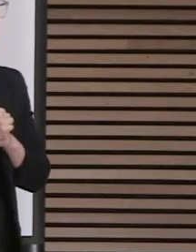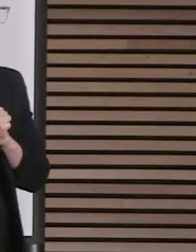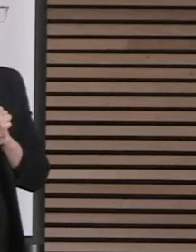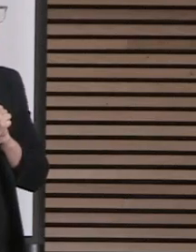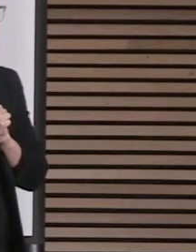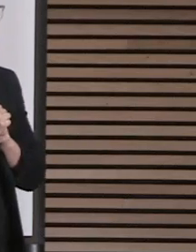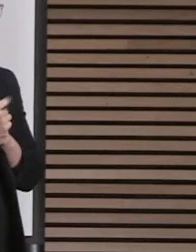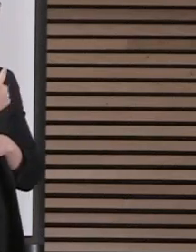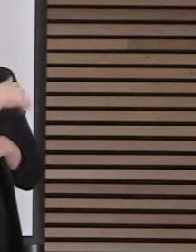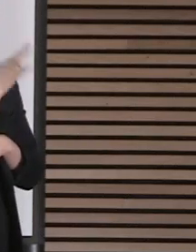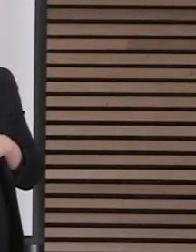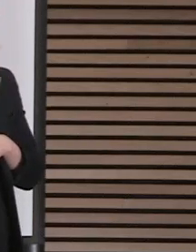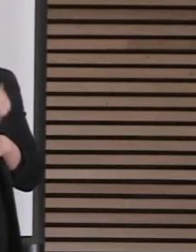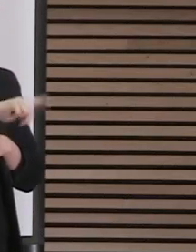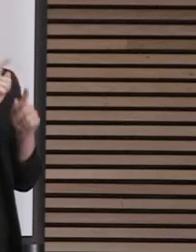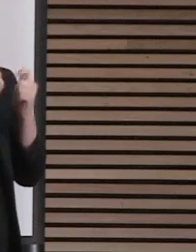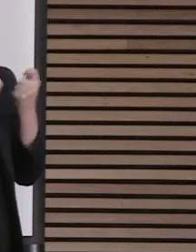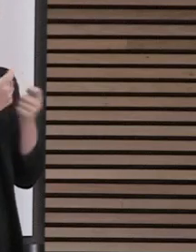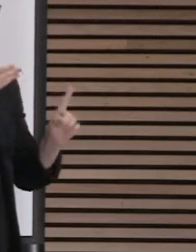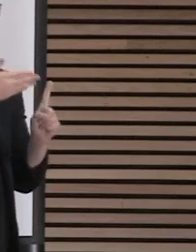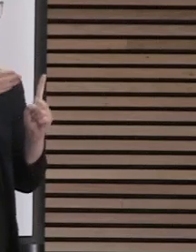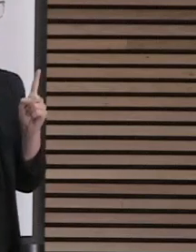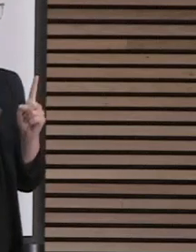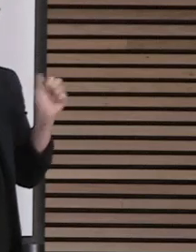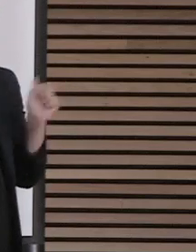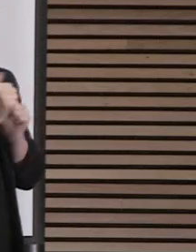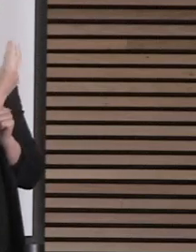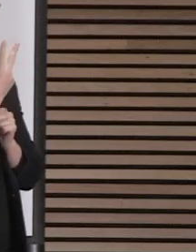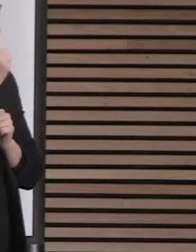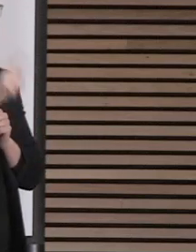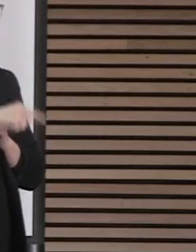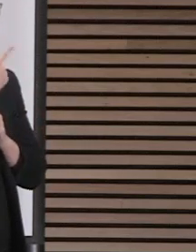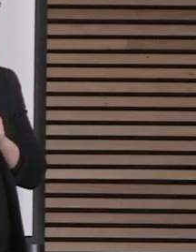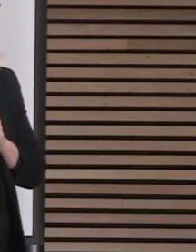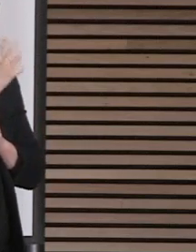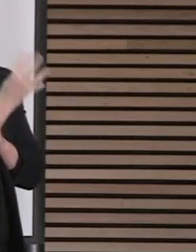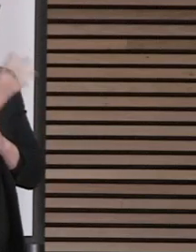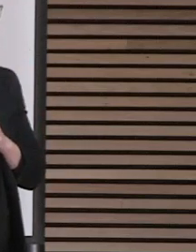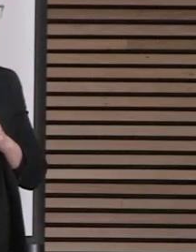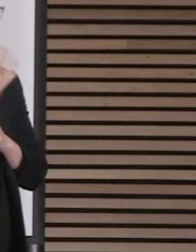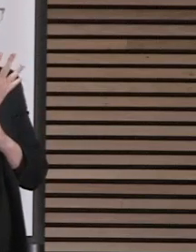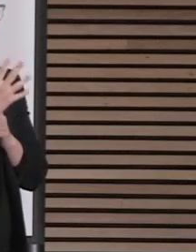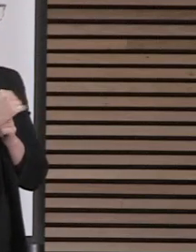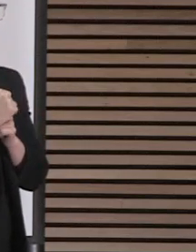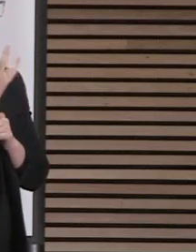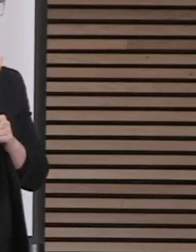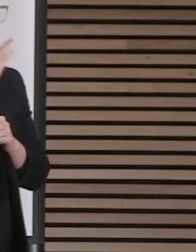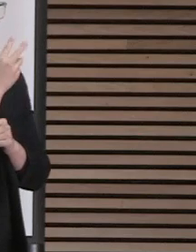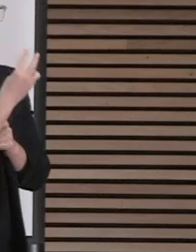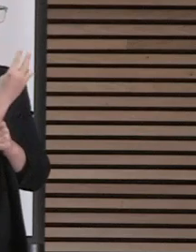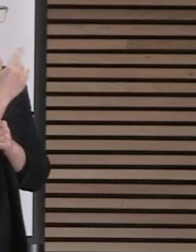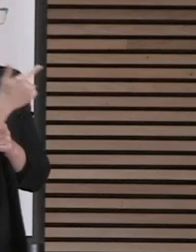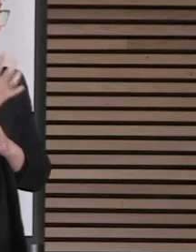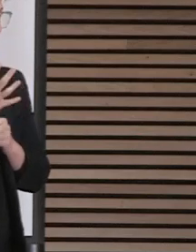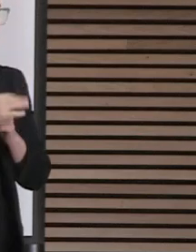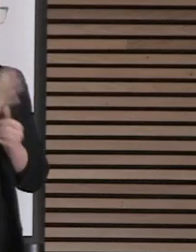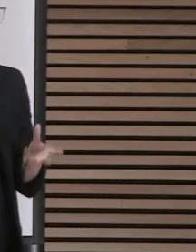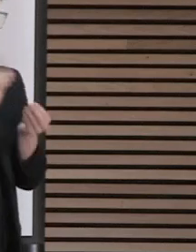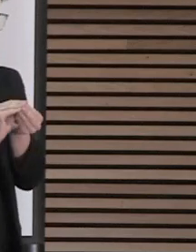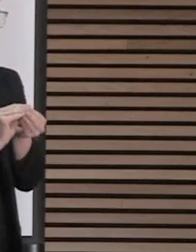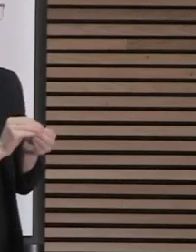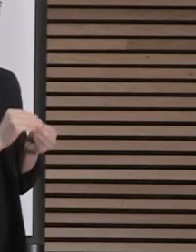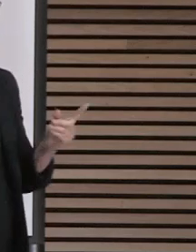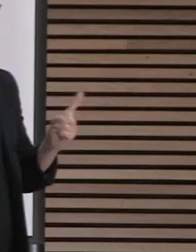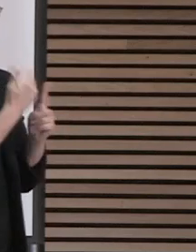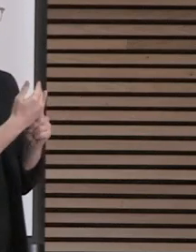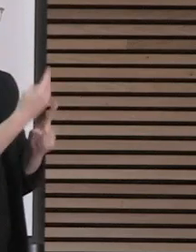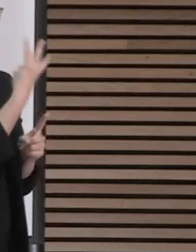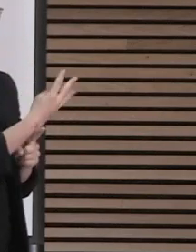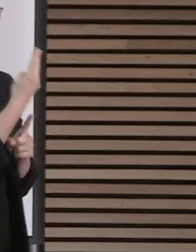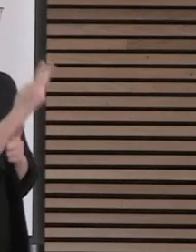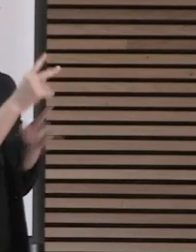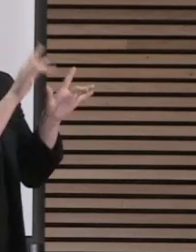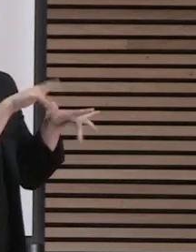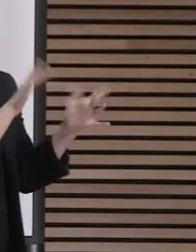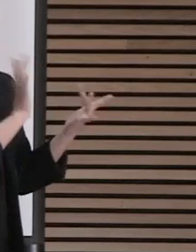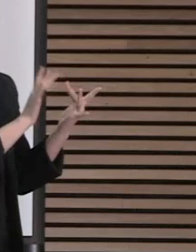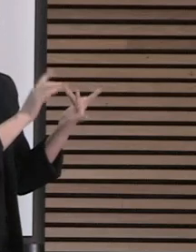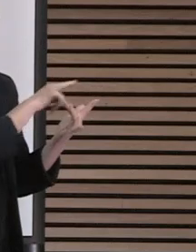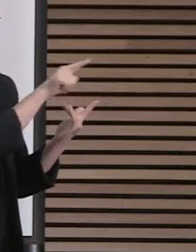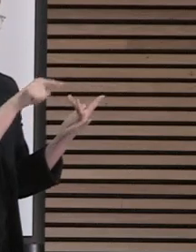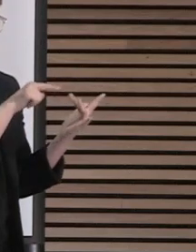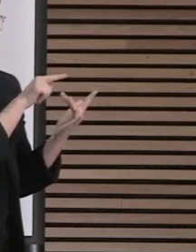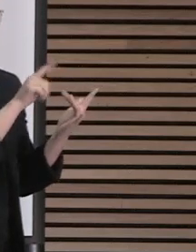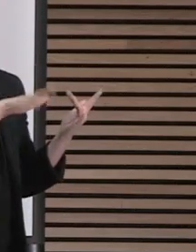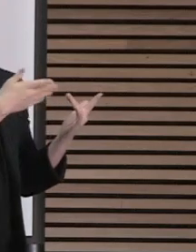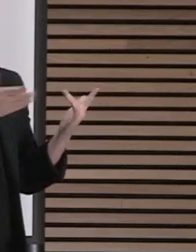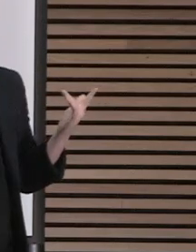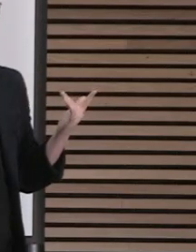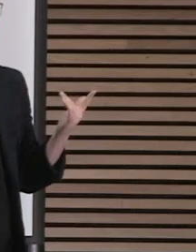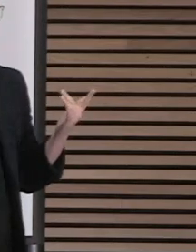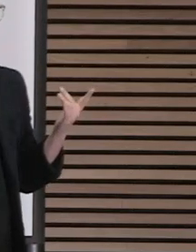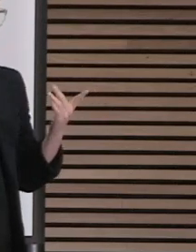papanga taraiwa i a Jet Park.